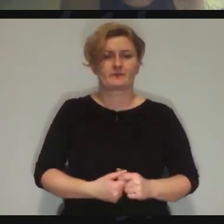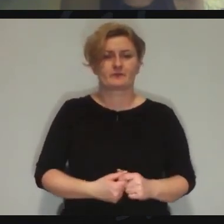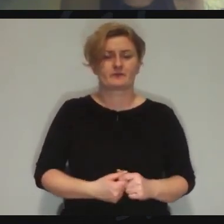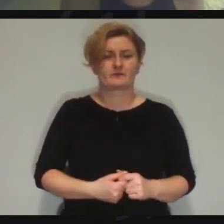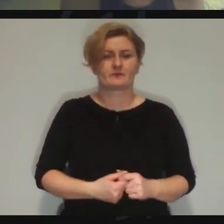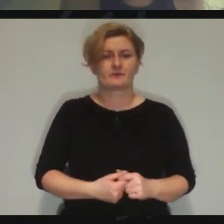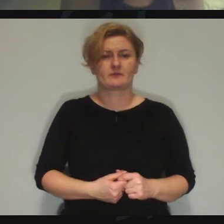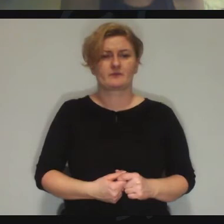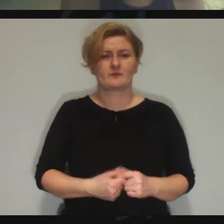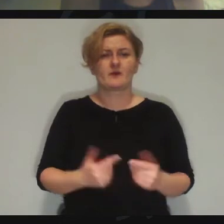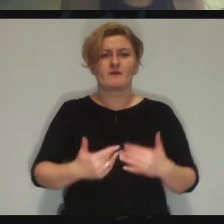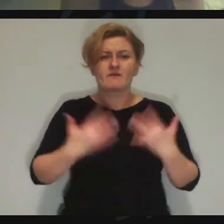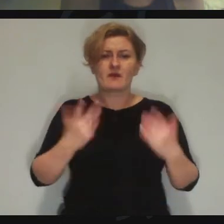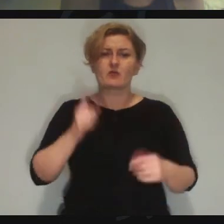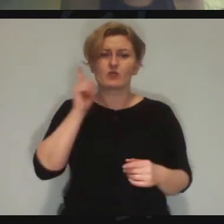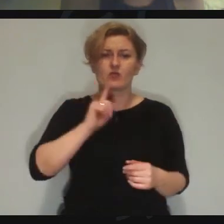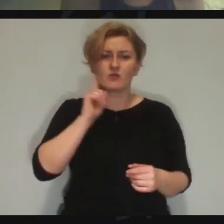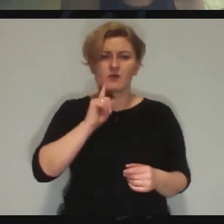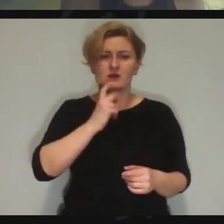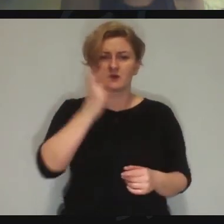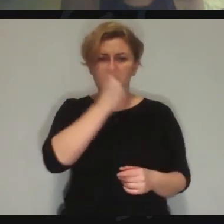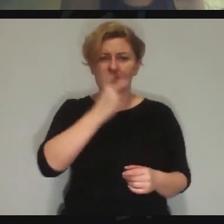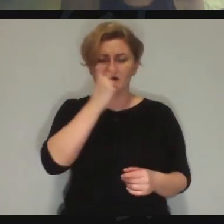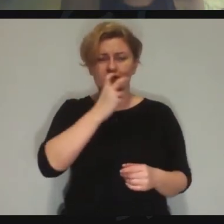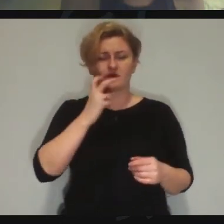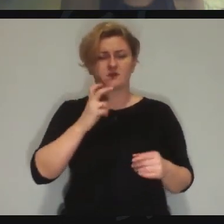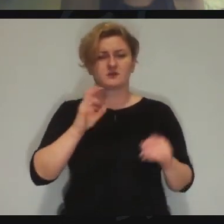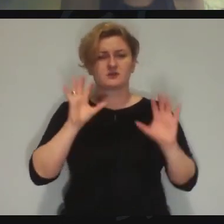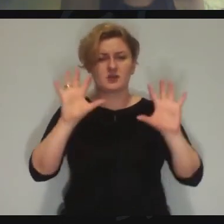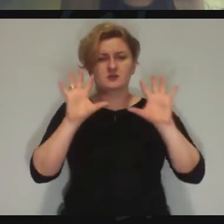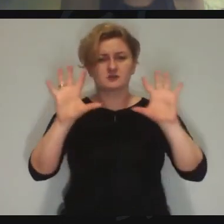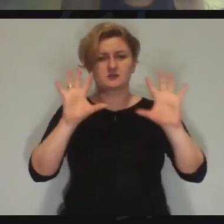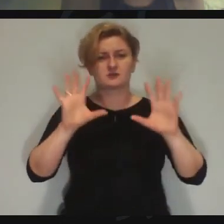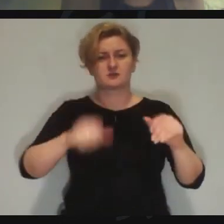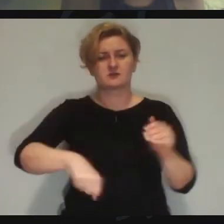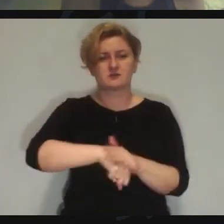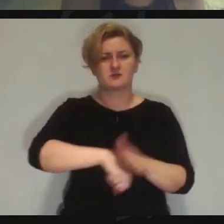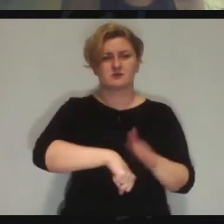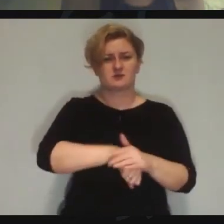Wielu chłopaków zainteresowało by się siatkówka lub piłką nożną,